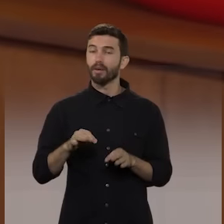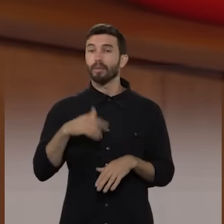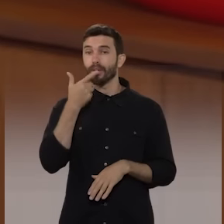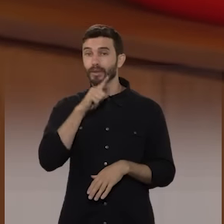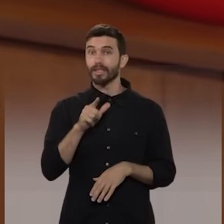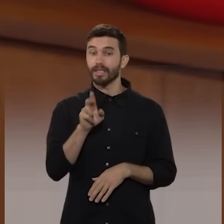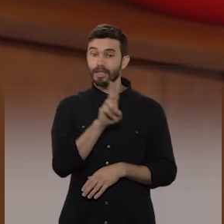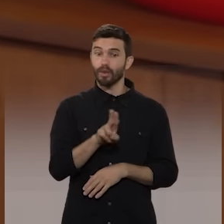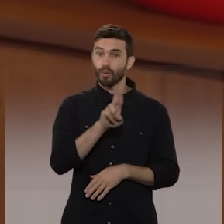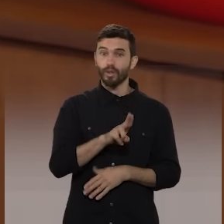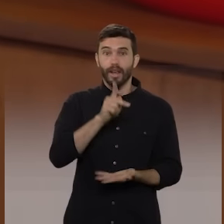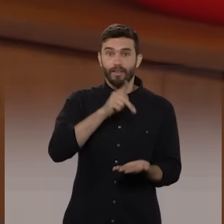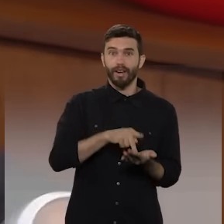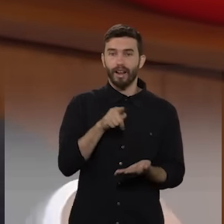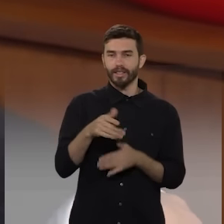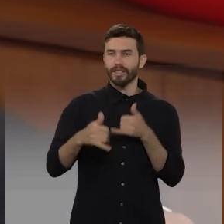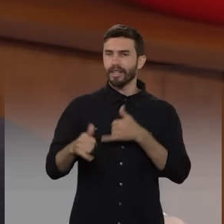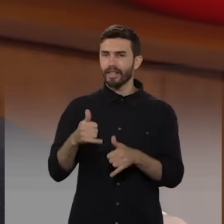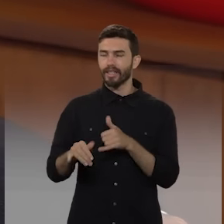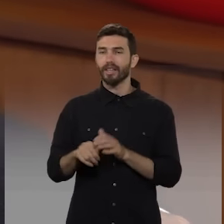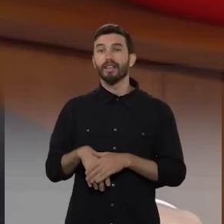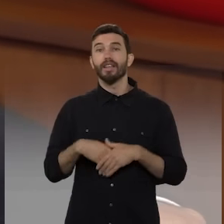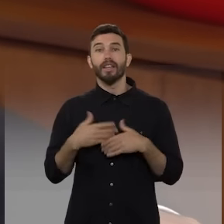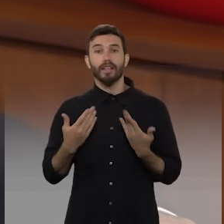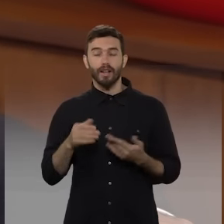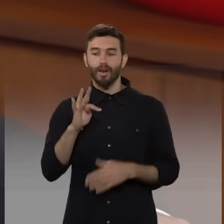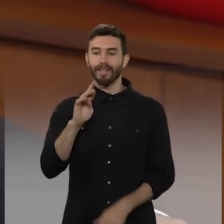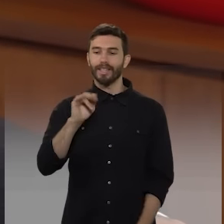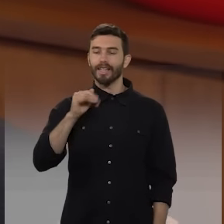Então, as linhas de transmissões elas trazem energia de uma fonte geradora,